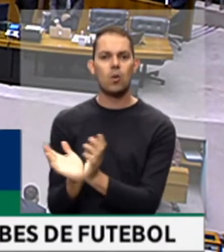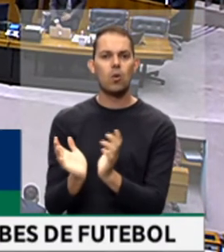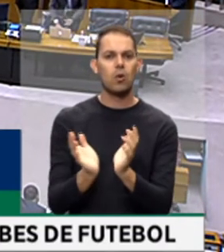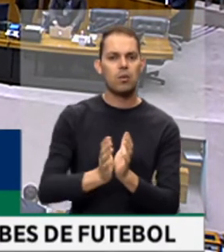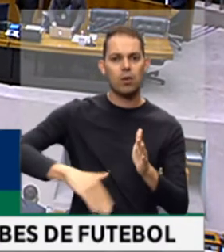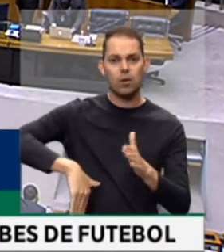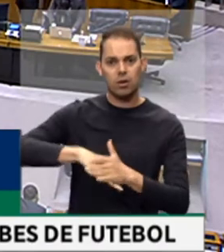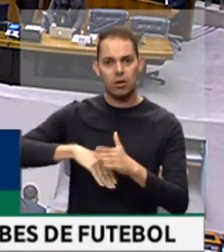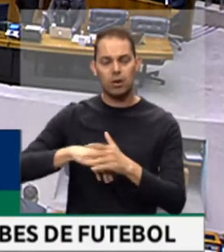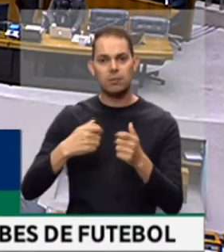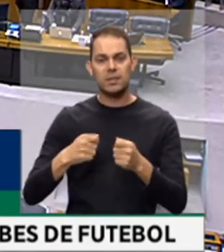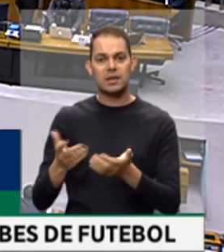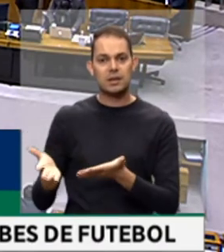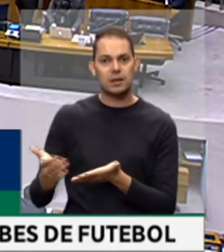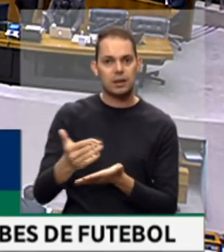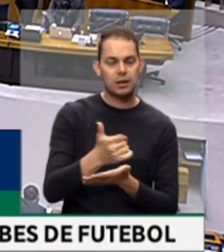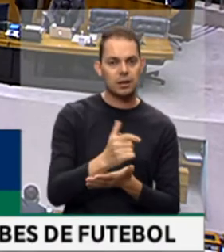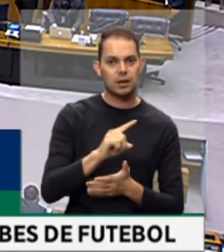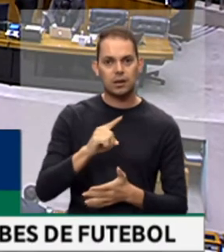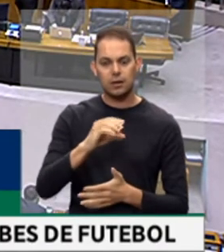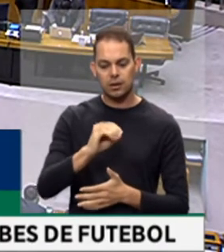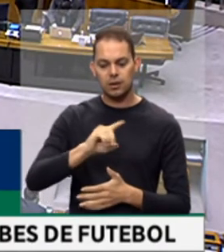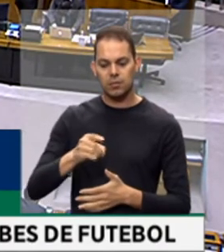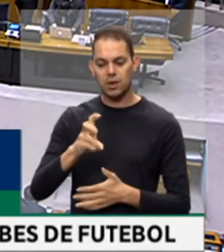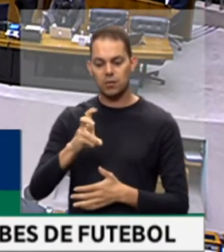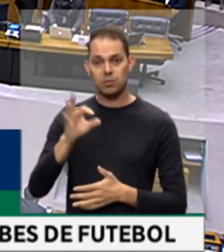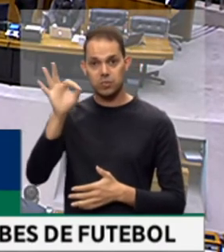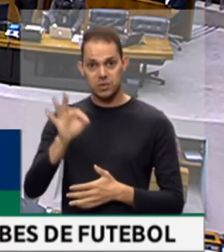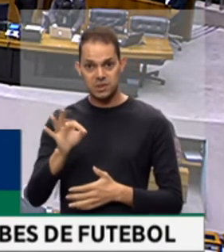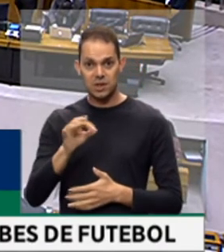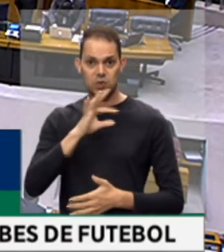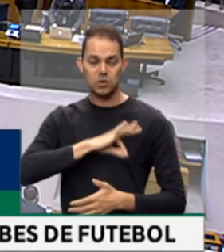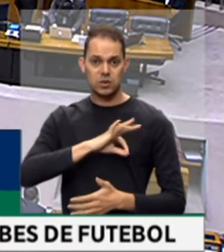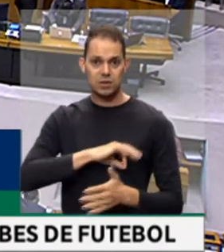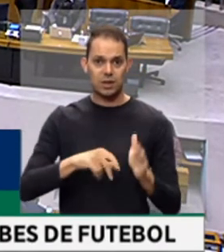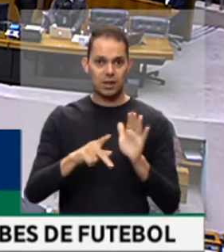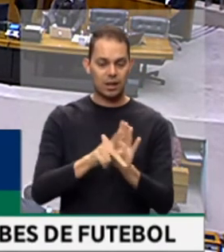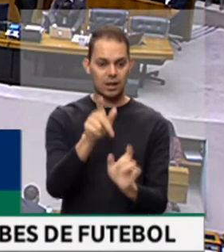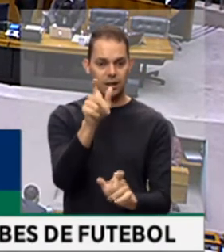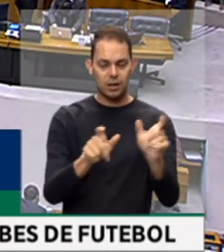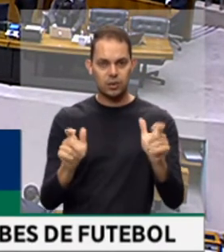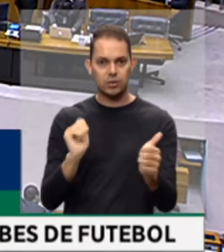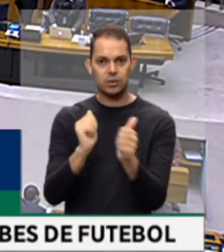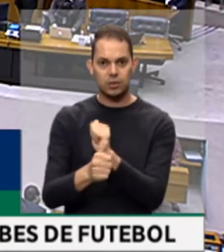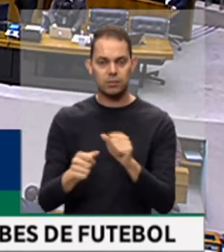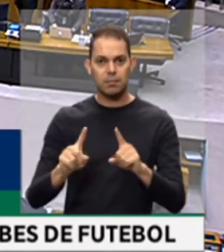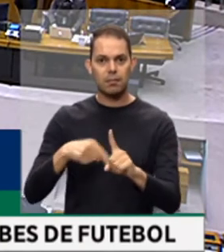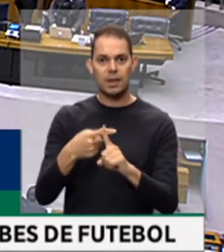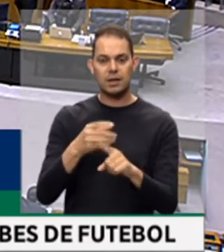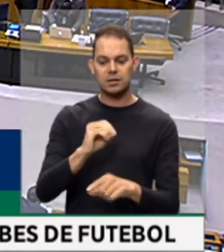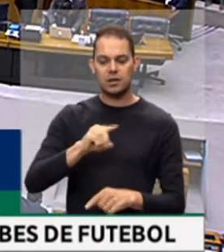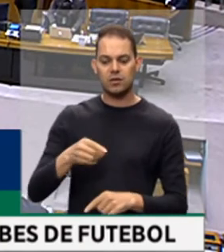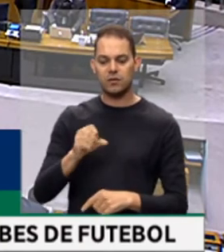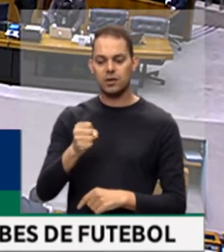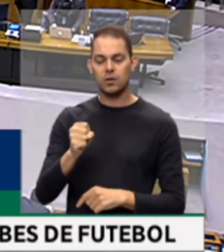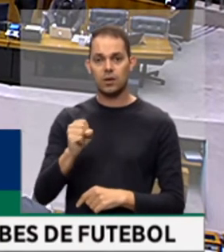2011, O QUE É QUE ACONTECE? TODO JOGADOR, TODA... TODA, TODO CLUBE, ELE DEVE RECOLHER ALI O EQUIVALENTE A 0,5% DO